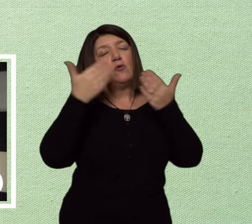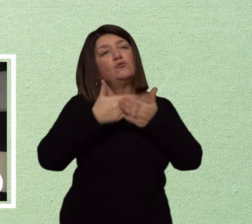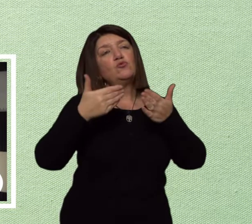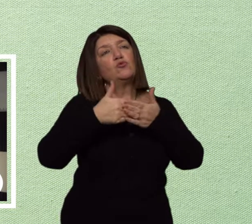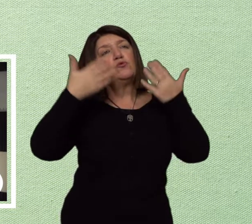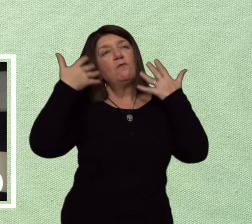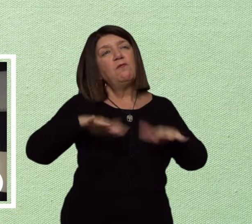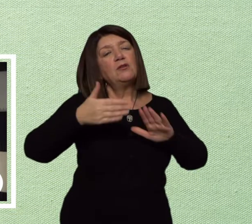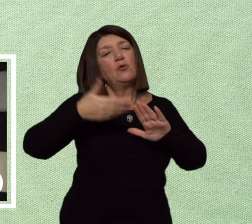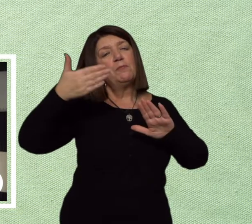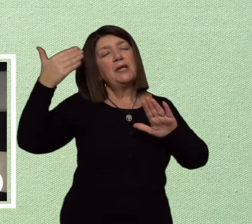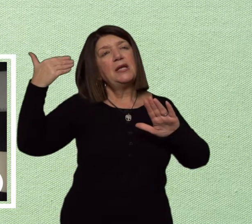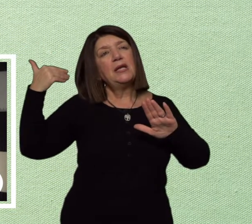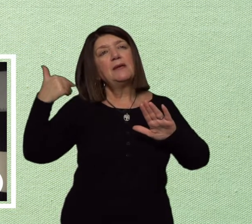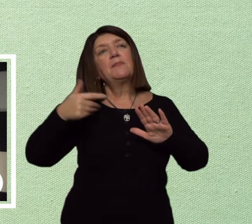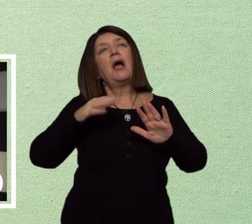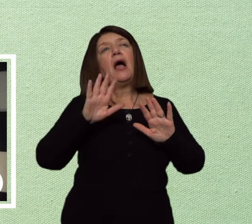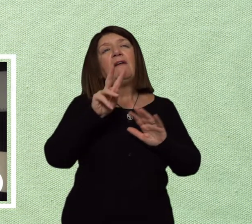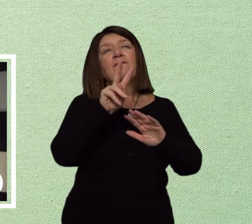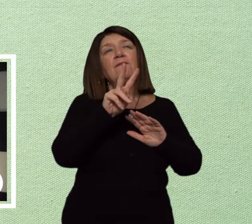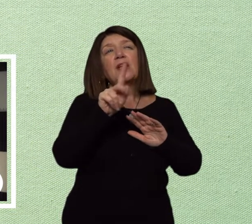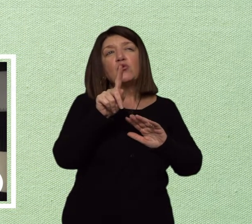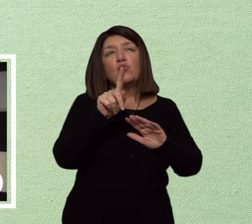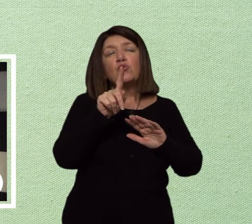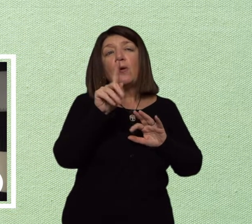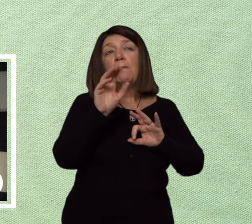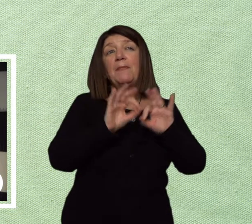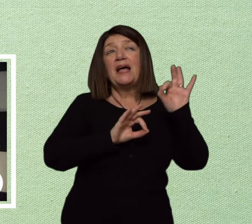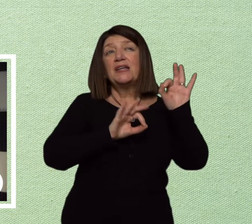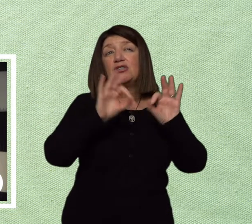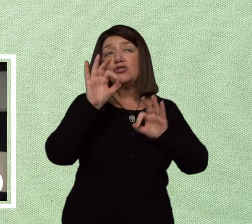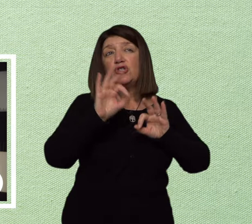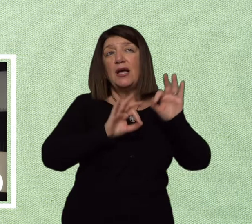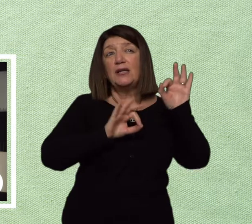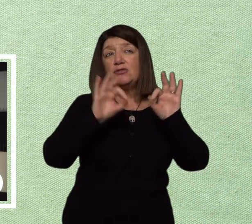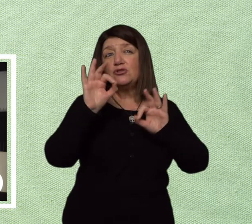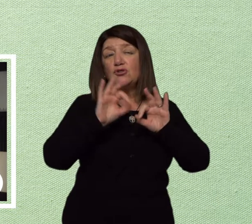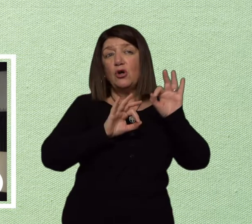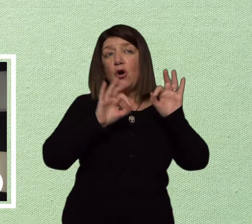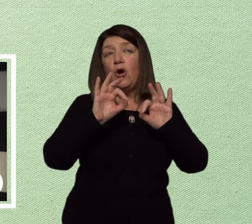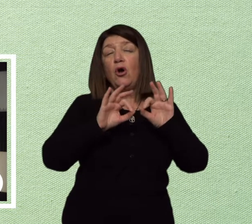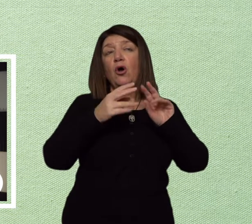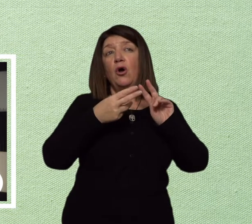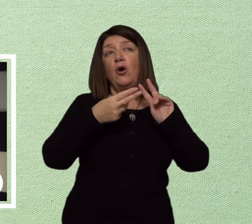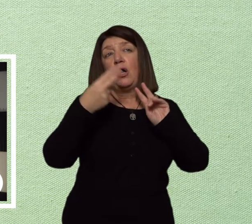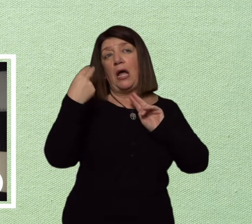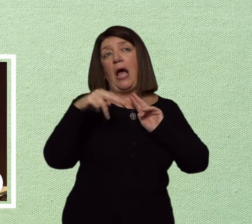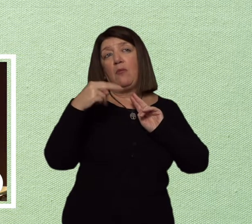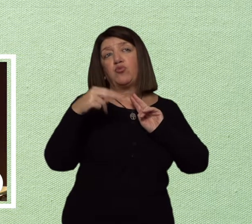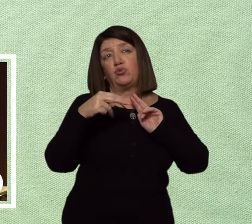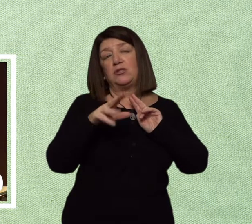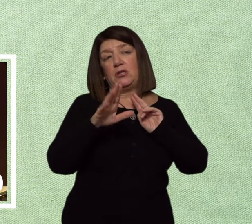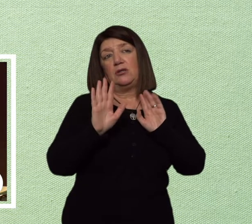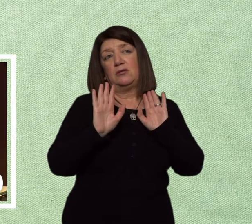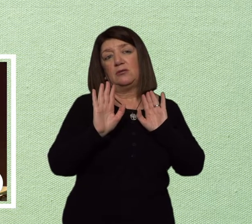che afferisce il nostro ambulatorio un 21% di riferiti abusi non chiaramente atti